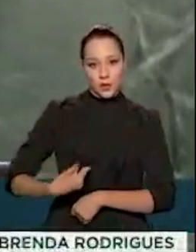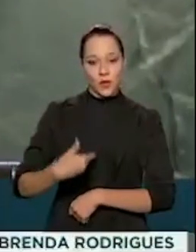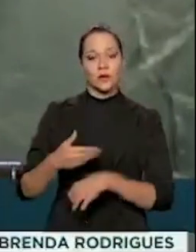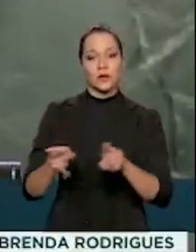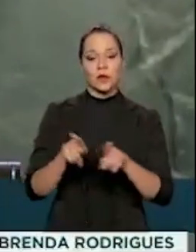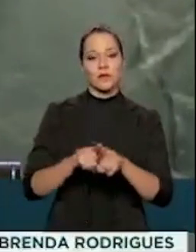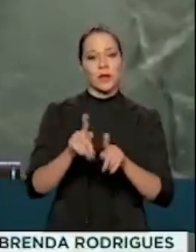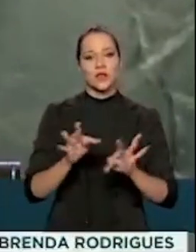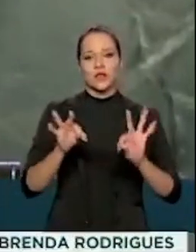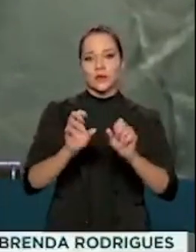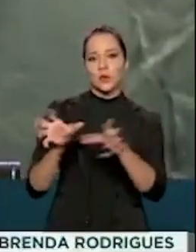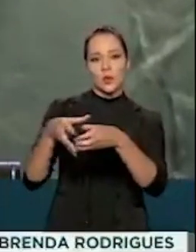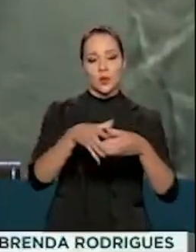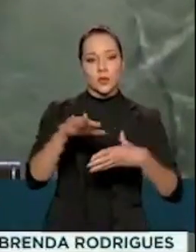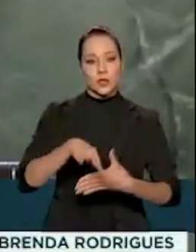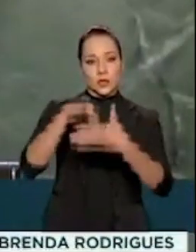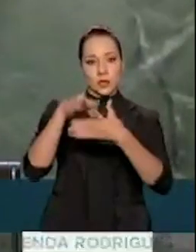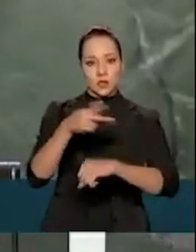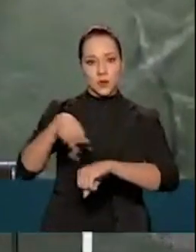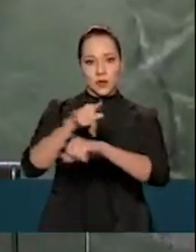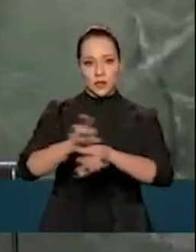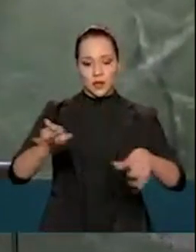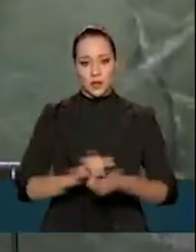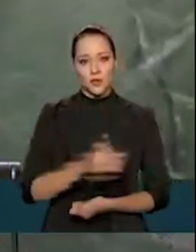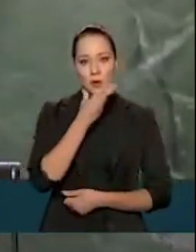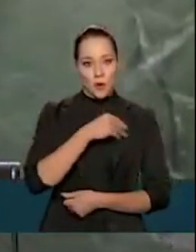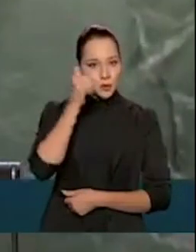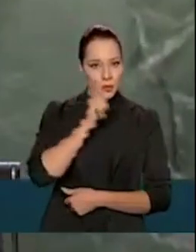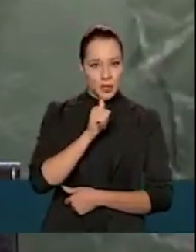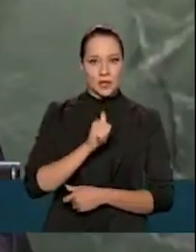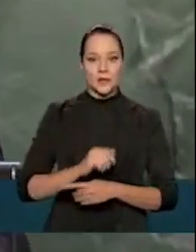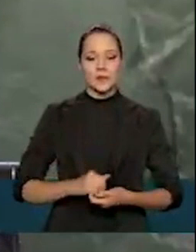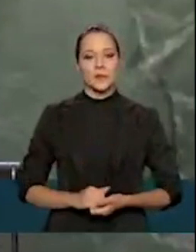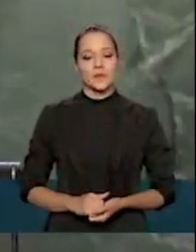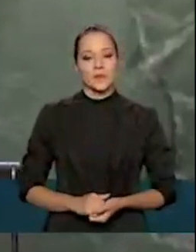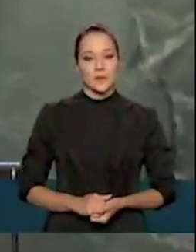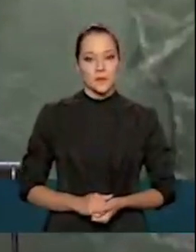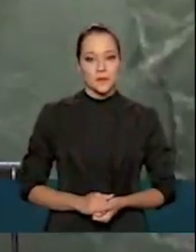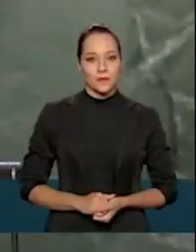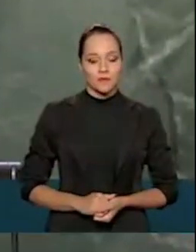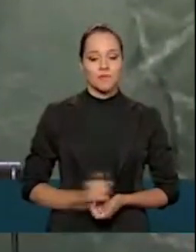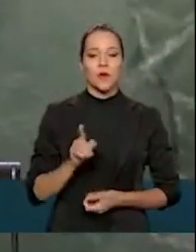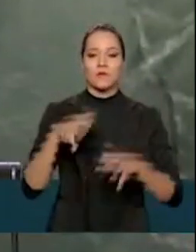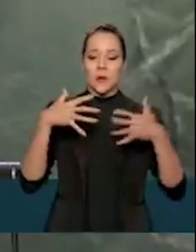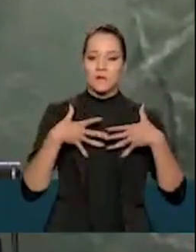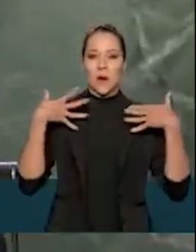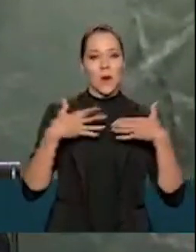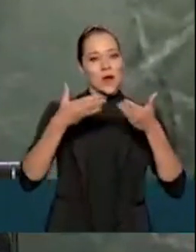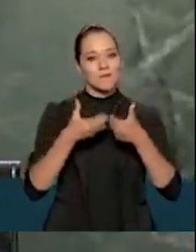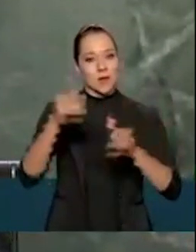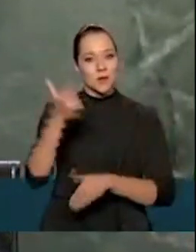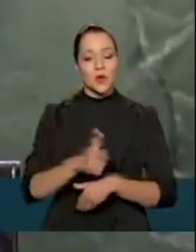demais chefes de delegação senhoras e senhores É uma honra Abrir novamente a assembleia geral